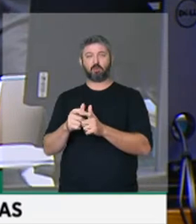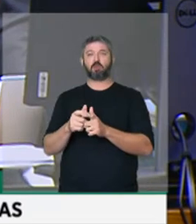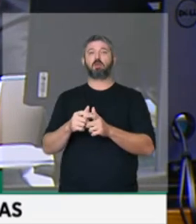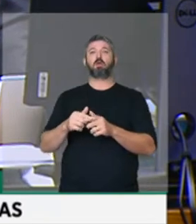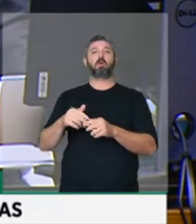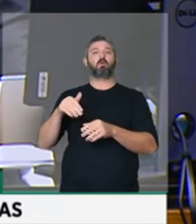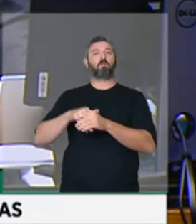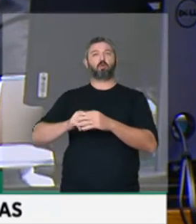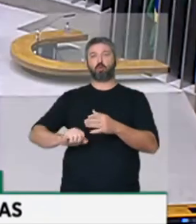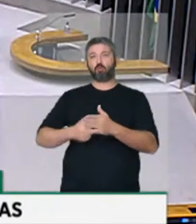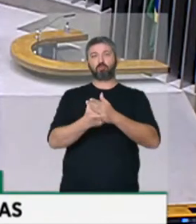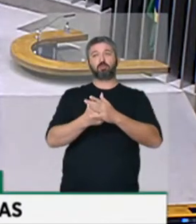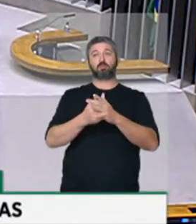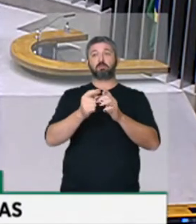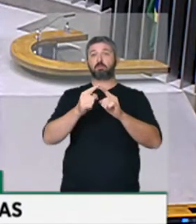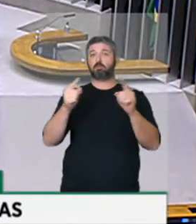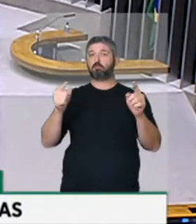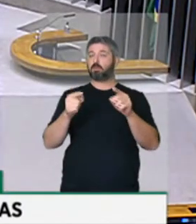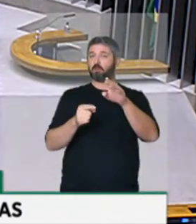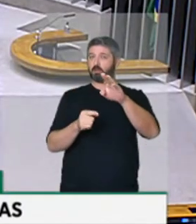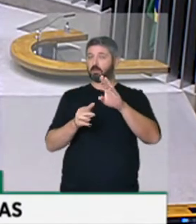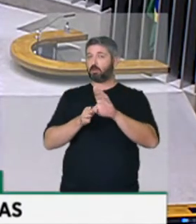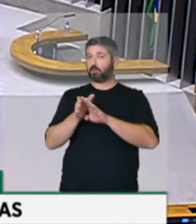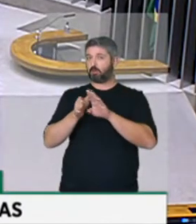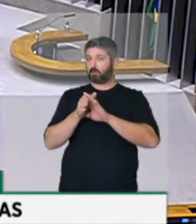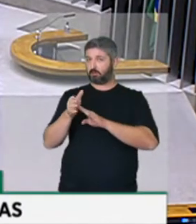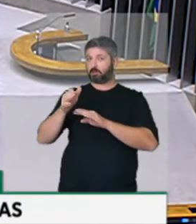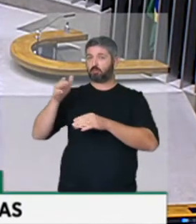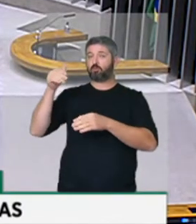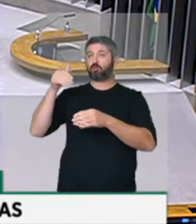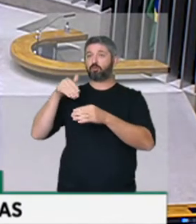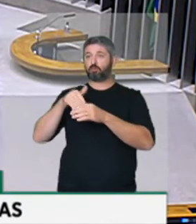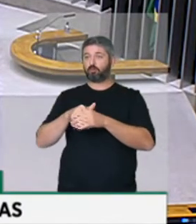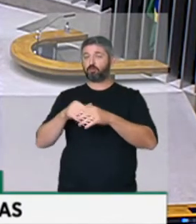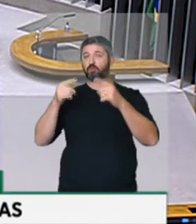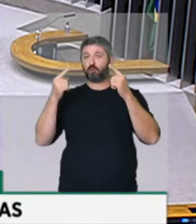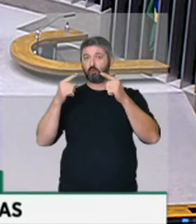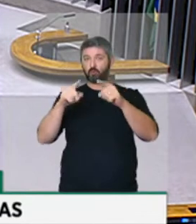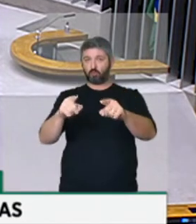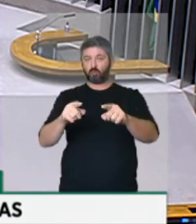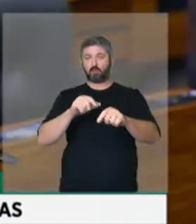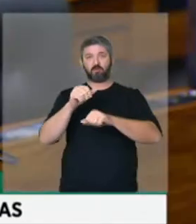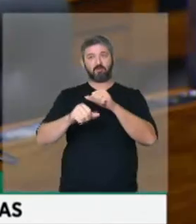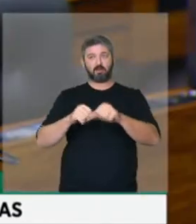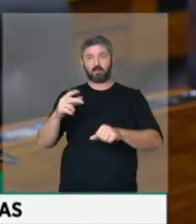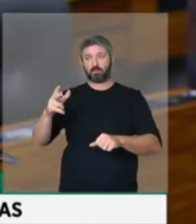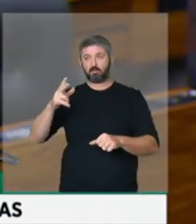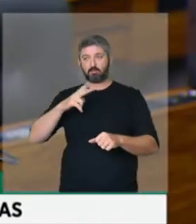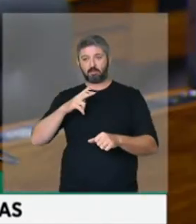REDE É PELA OBSTRUÇÃO. -- [PRESIDENTE]: COMO ORIENTA A MAIORIA? -- [DEPUTADO]: A MAIORIA RENT SIM, PRESIDENTE. -- [PRESIDENTE]: A MINORIA? -- [DEPUTADO]: A